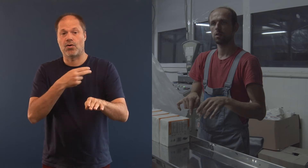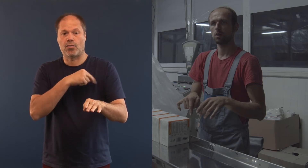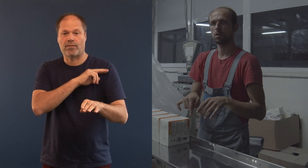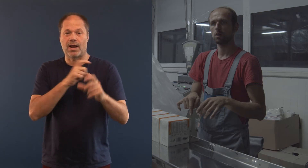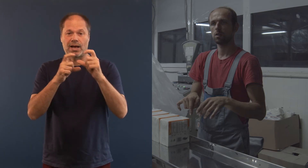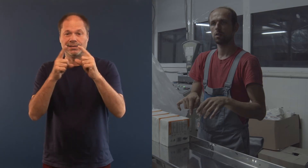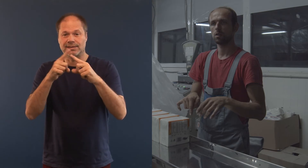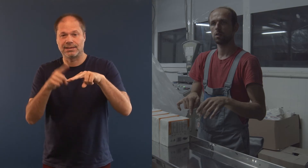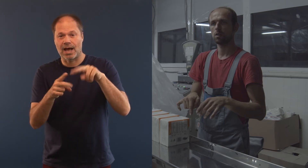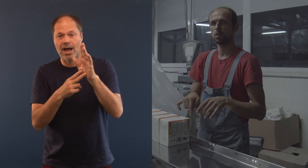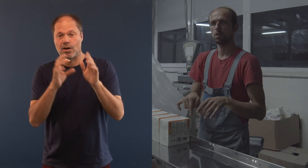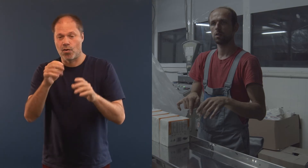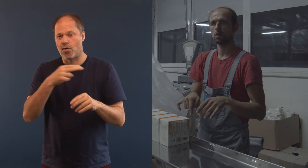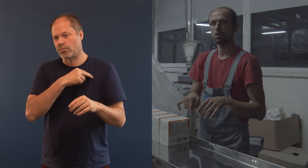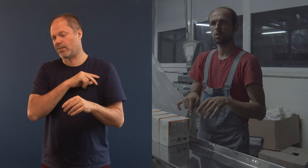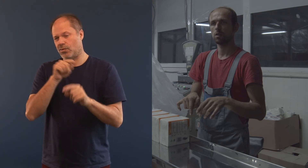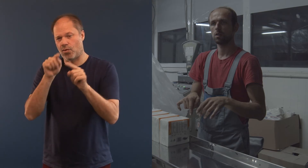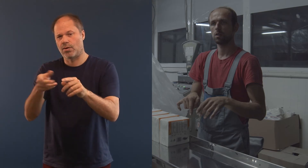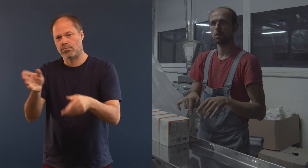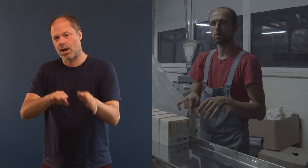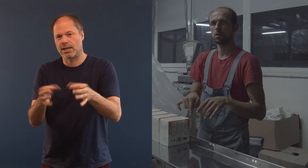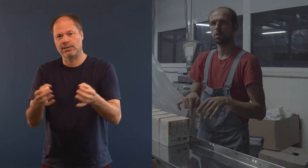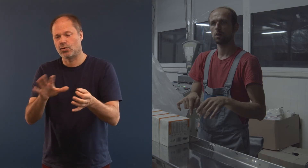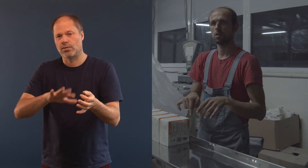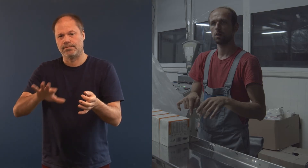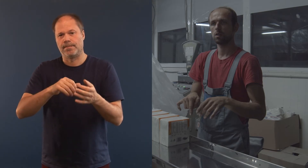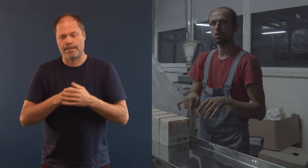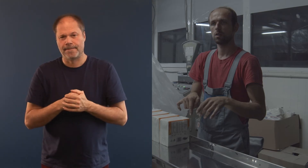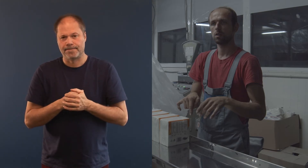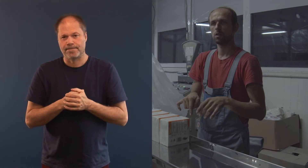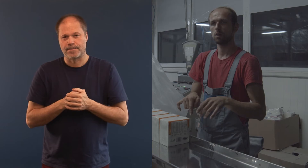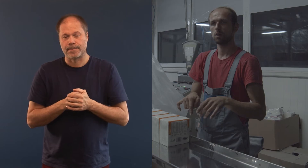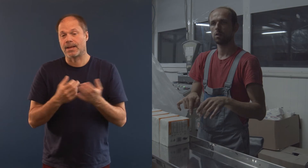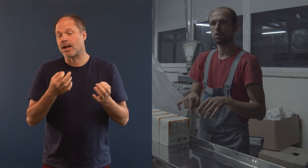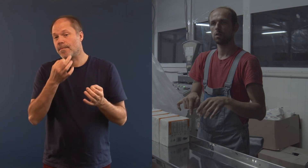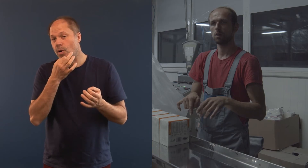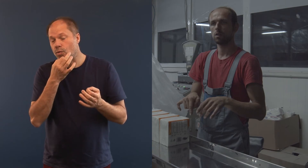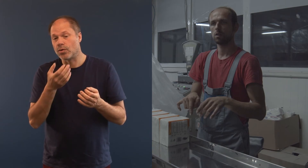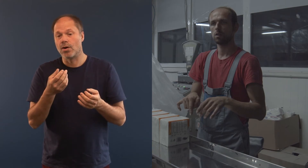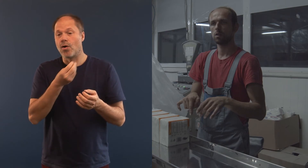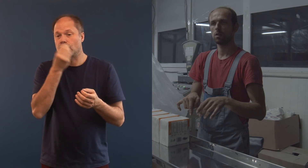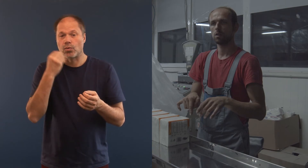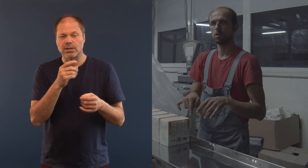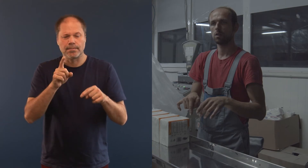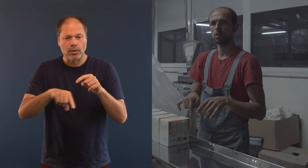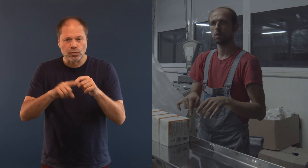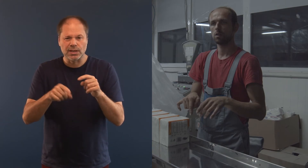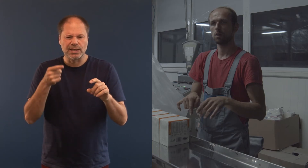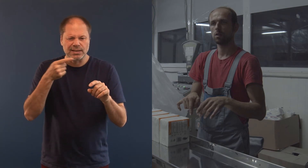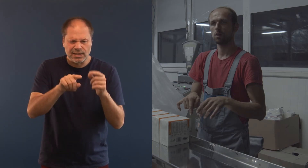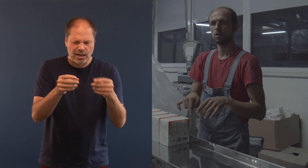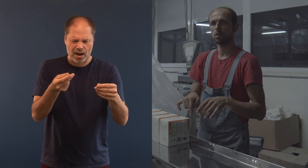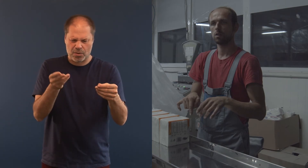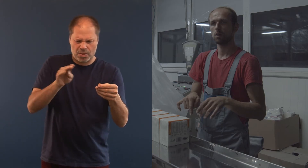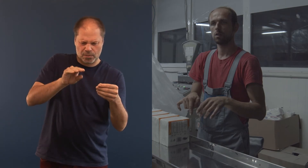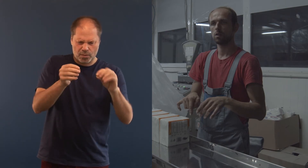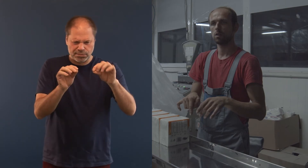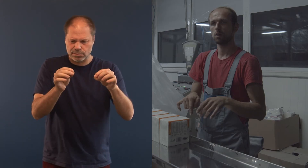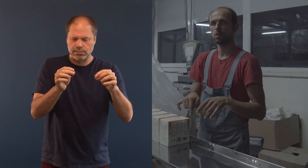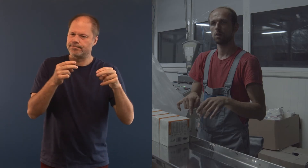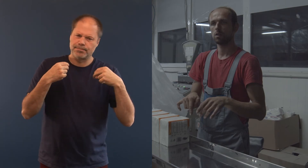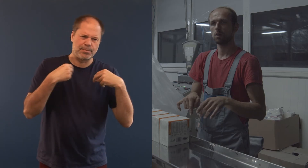Tady zodpovídá Stano za kvalitu balení. Pokud jsou ubrousky poškozené, jsou v nich díry,